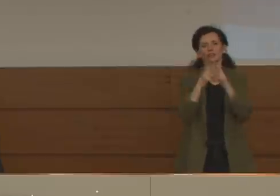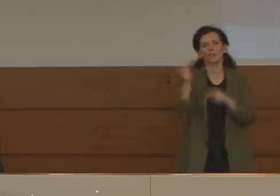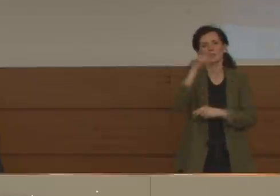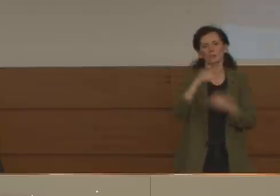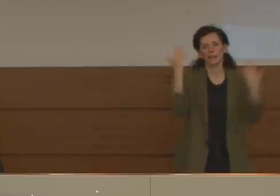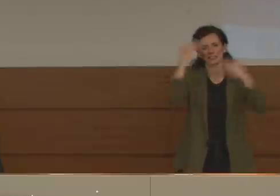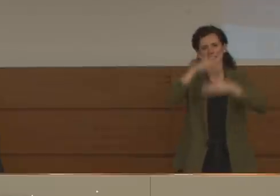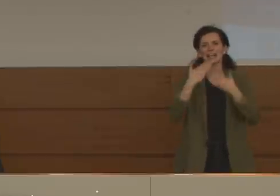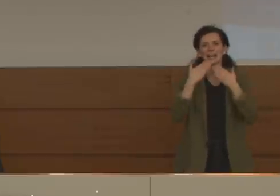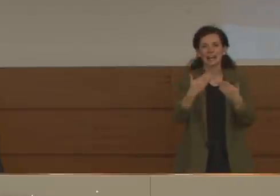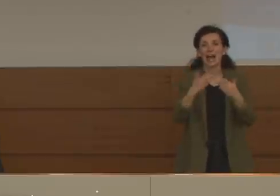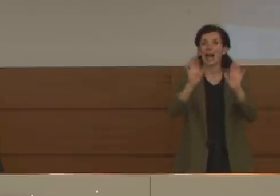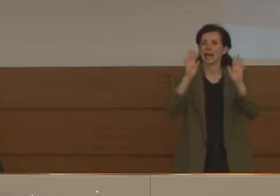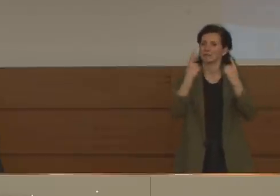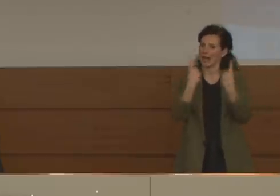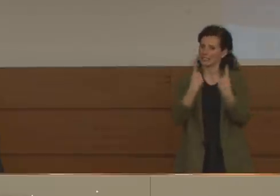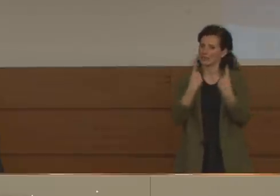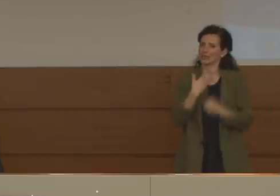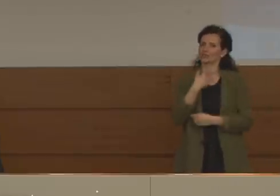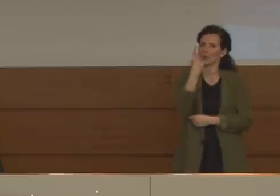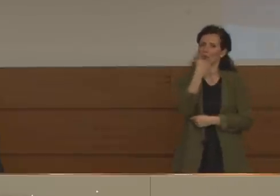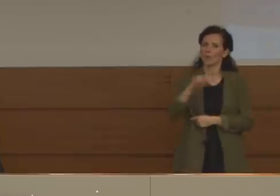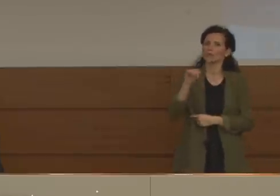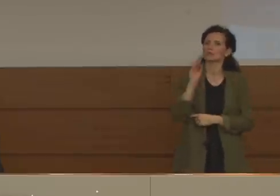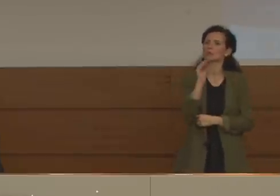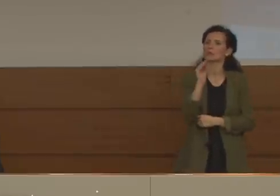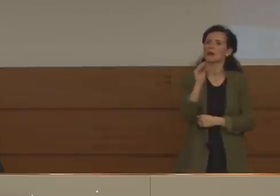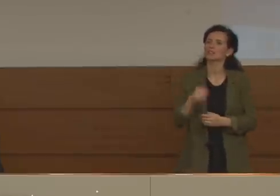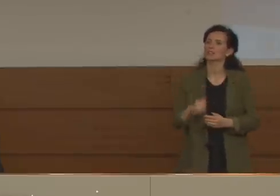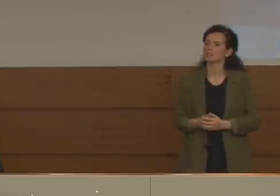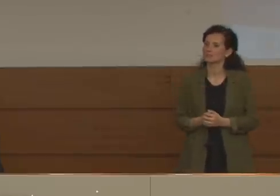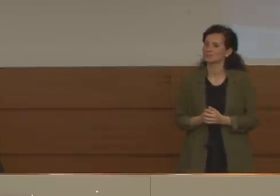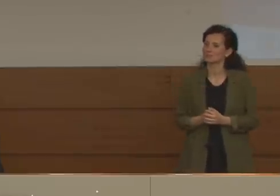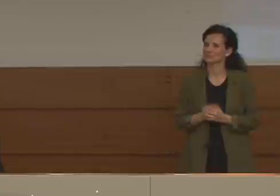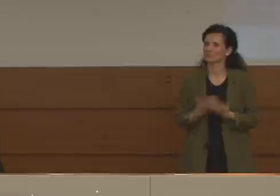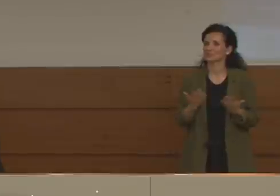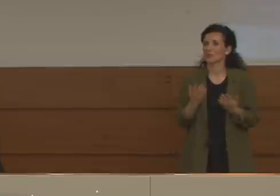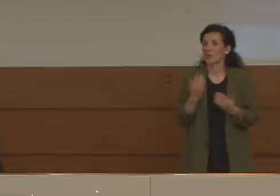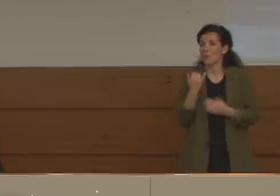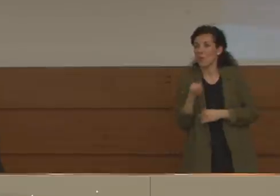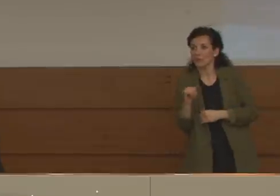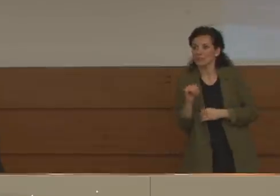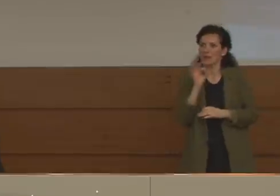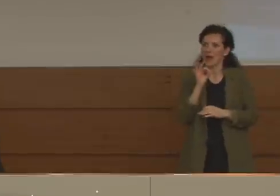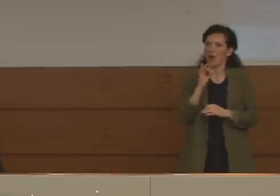Grazie. Aspettate c'è un'ultima domanda o penultima, come volete.